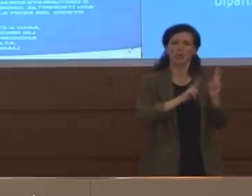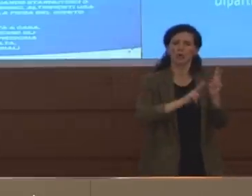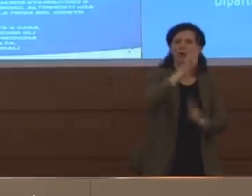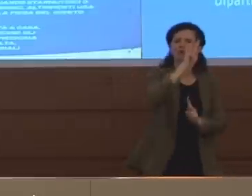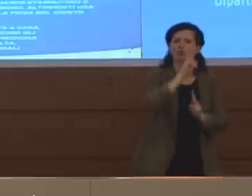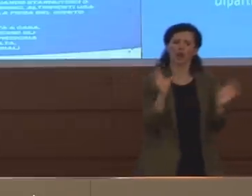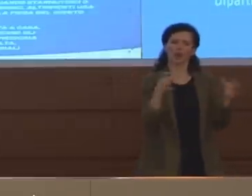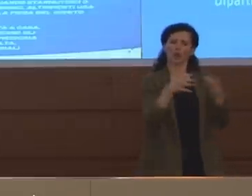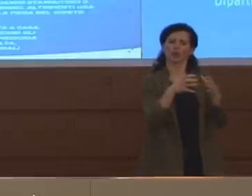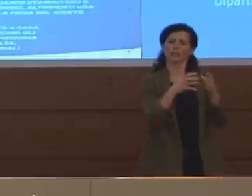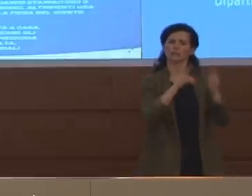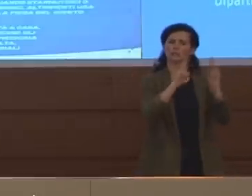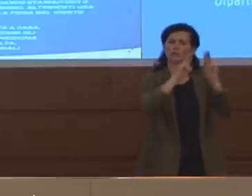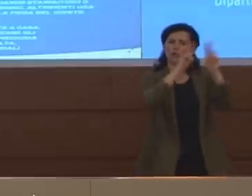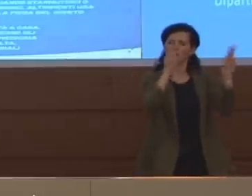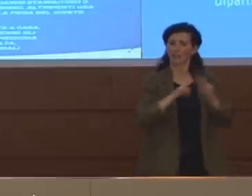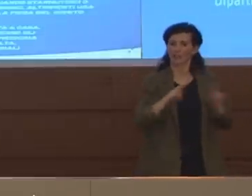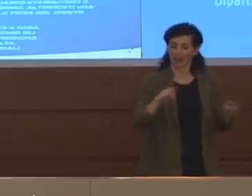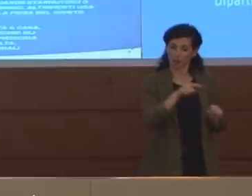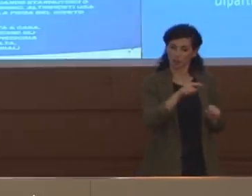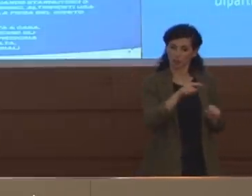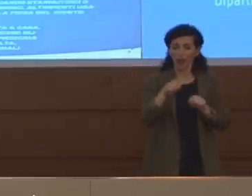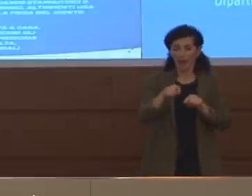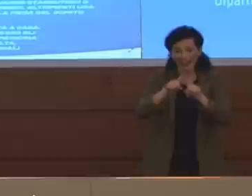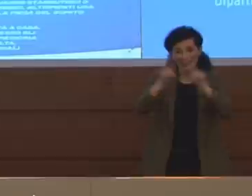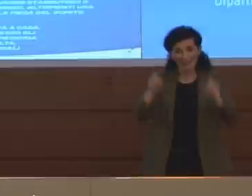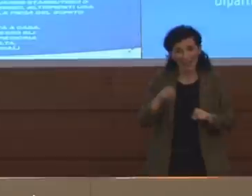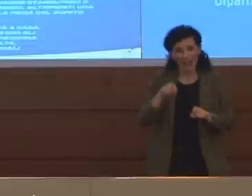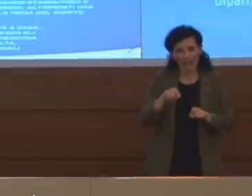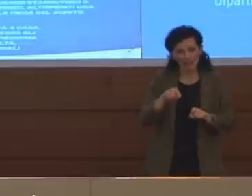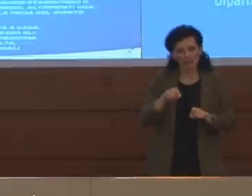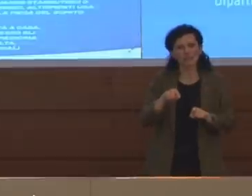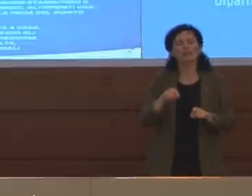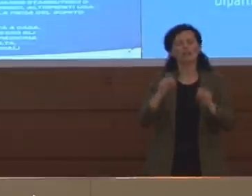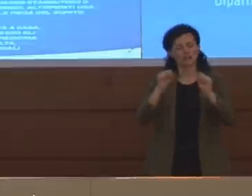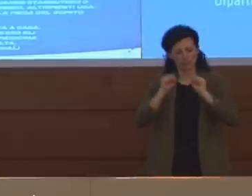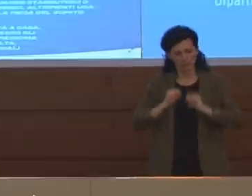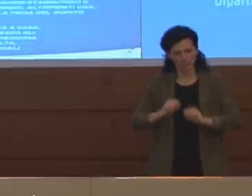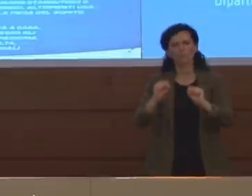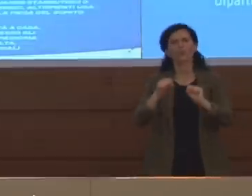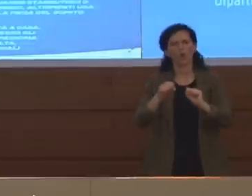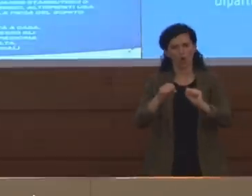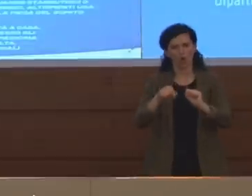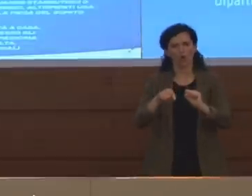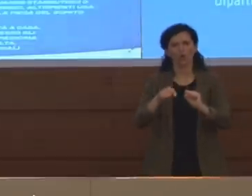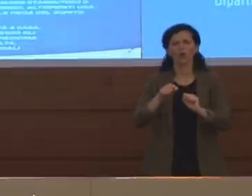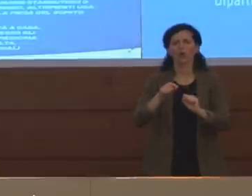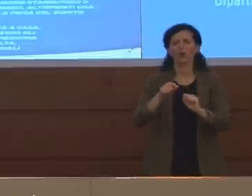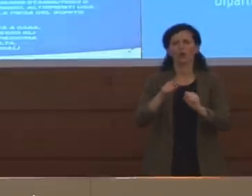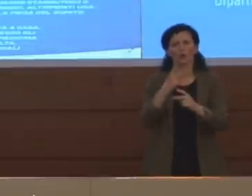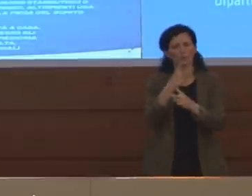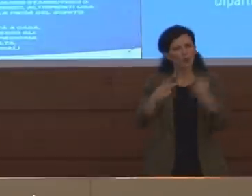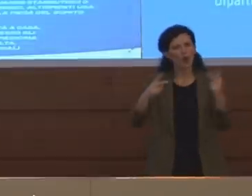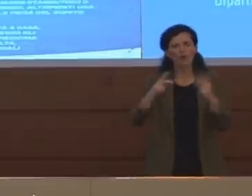test realizzabile su larga scala sul territorio nazionale, con almeno un